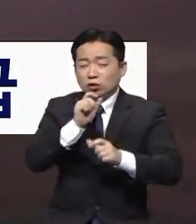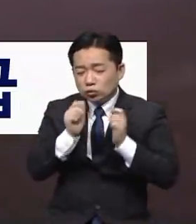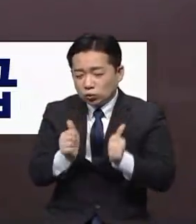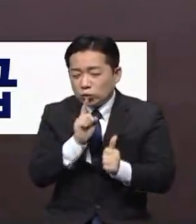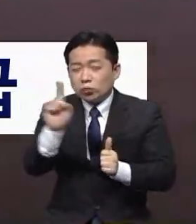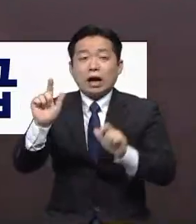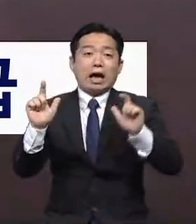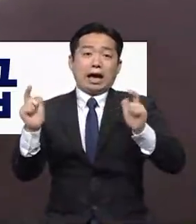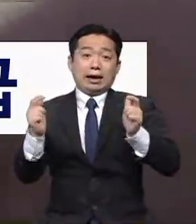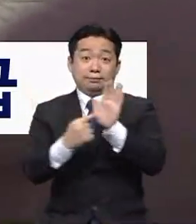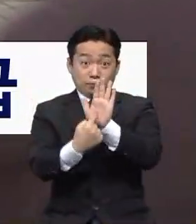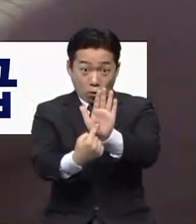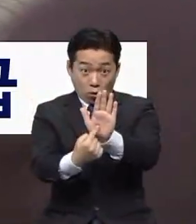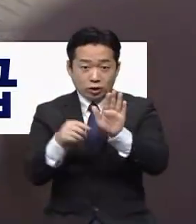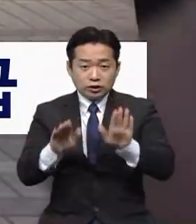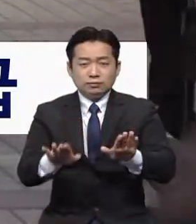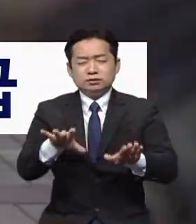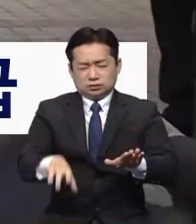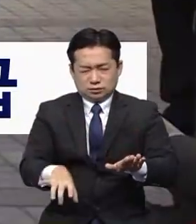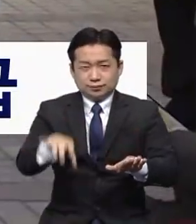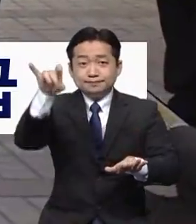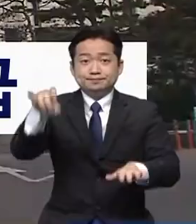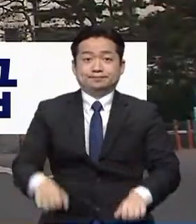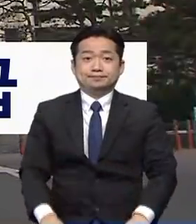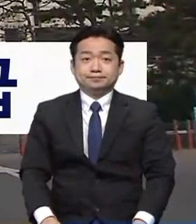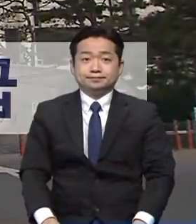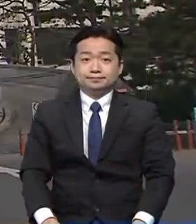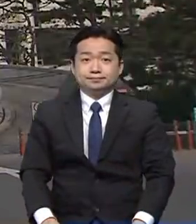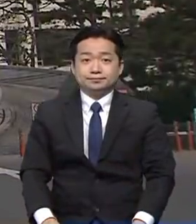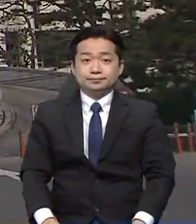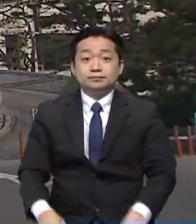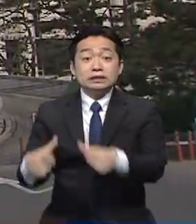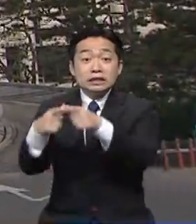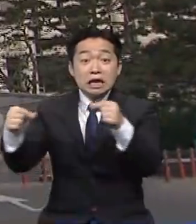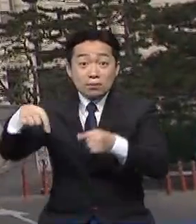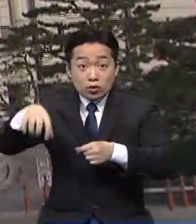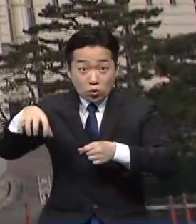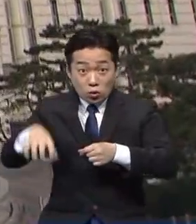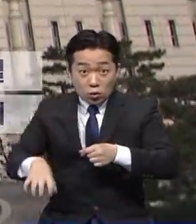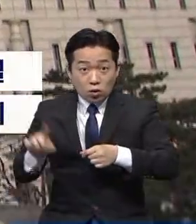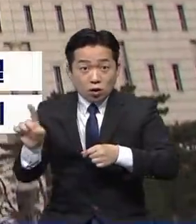않겠다고 밝힌 것은 이번이 처음입니다. 일본에 자세 전환을 촉구하면서도 이번